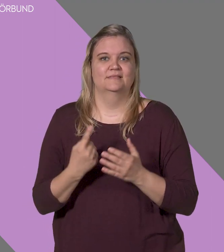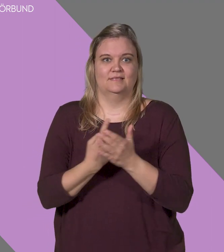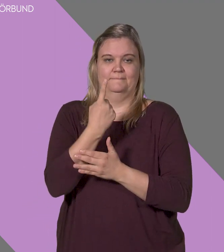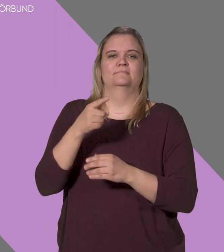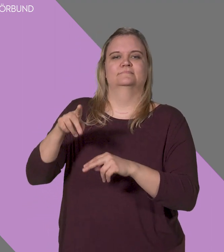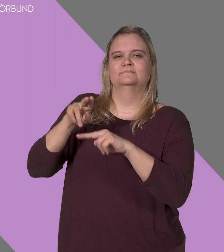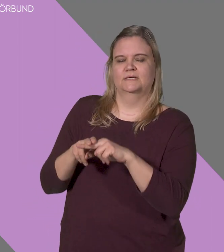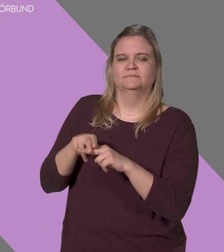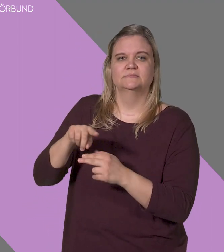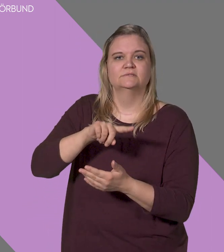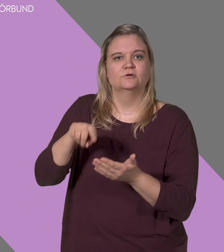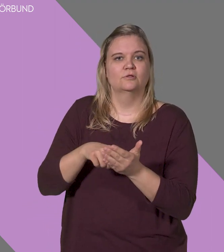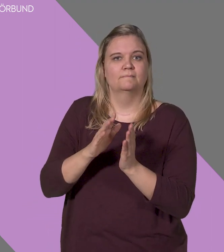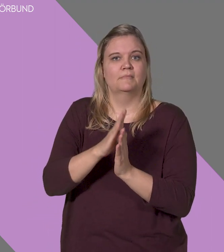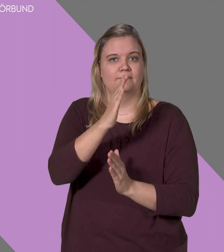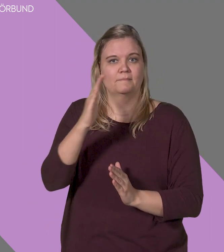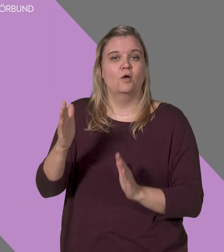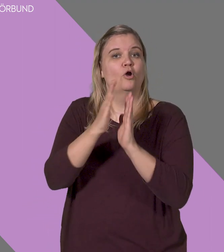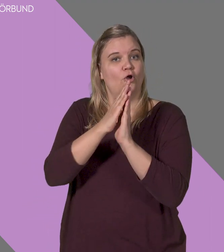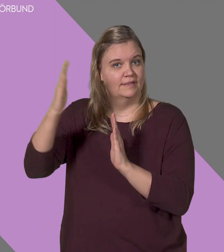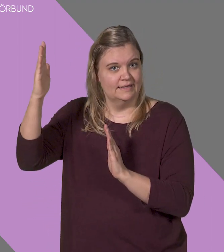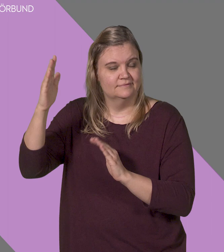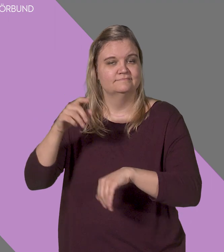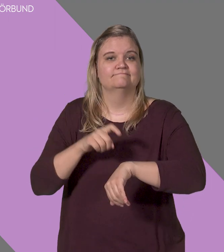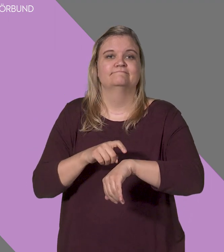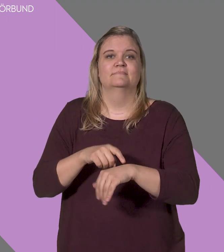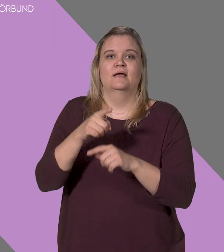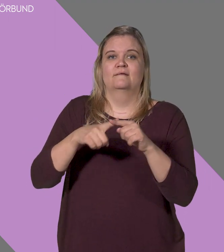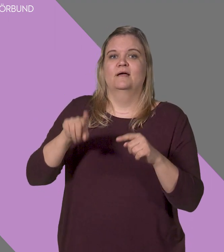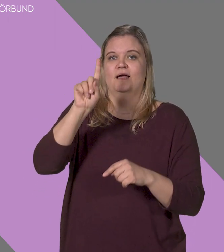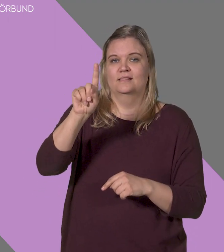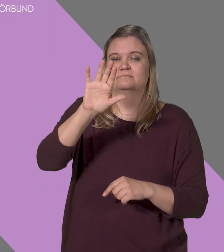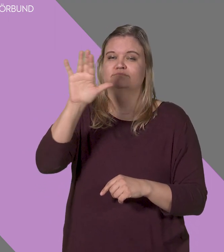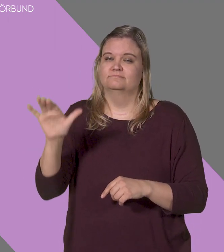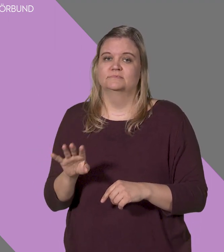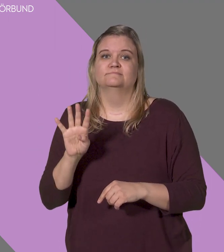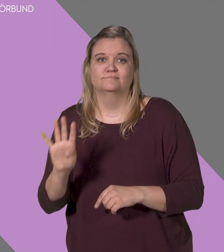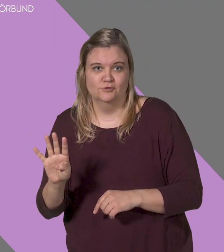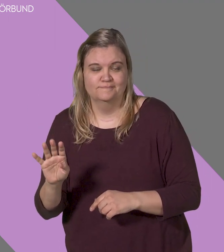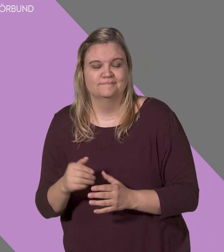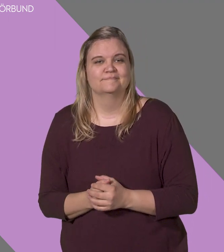Evenemanget äger rum på centralbiblioteket Odet mellan kl. 12.30 och 16.00.